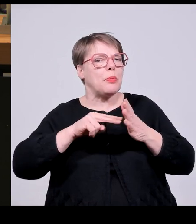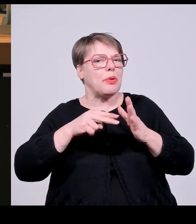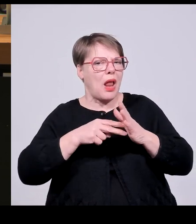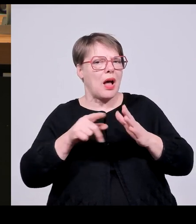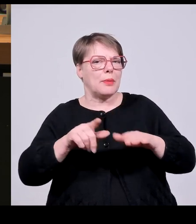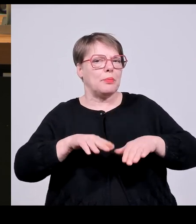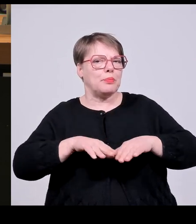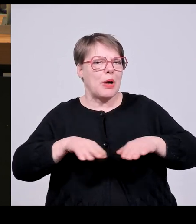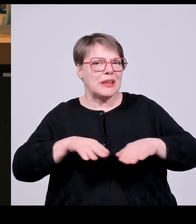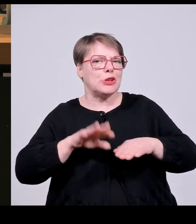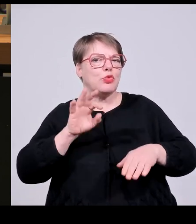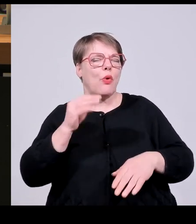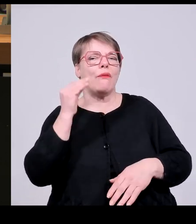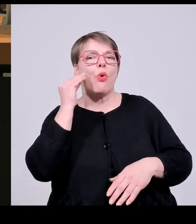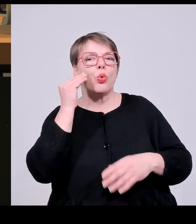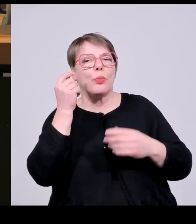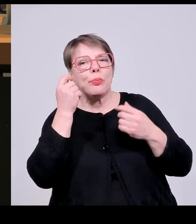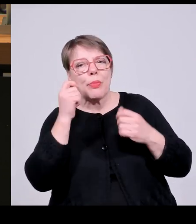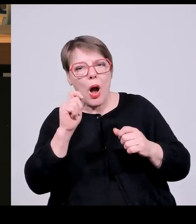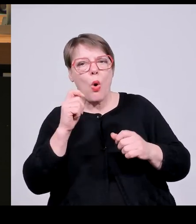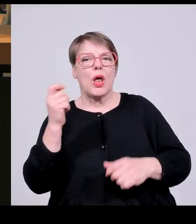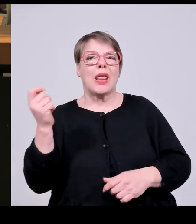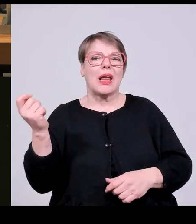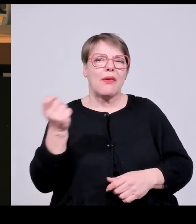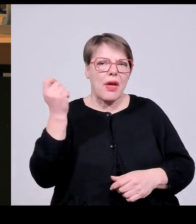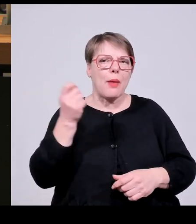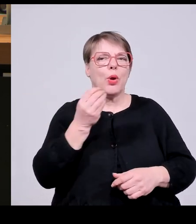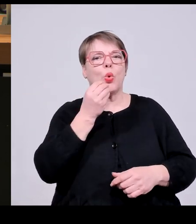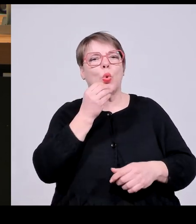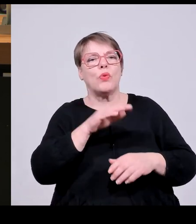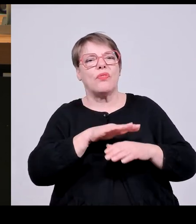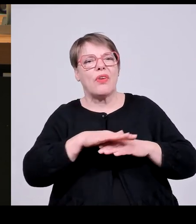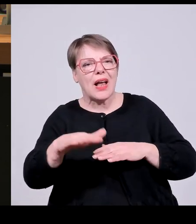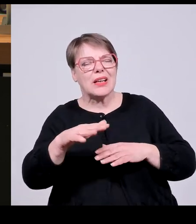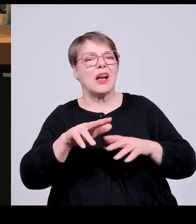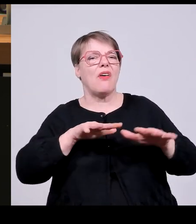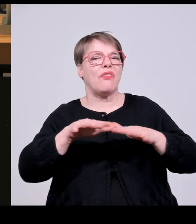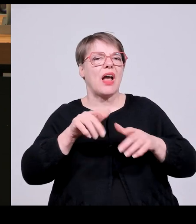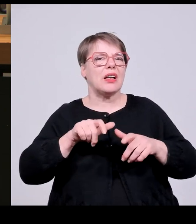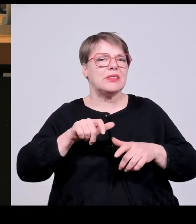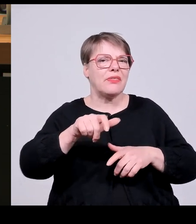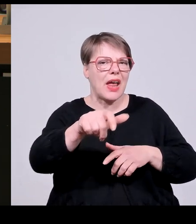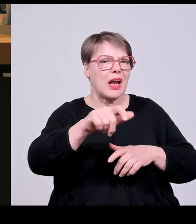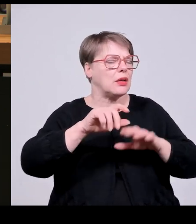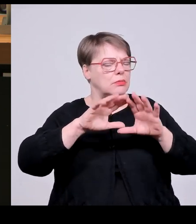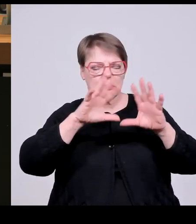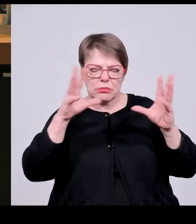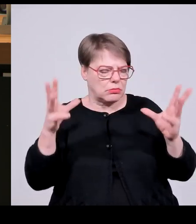die Koalition unterstützt die Aufstellung von Bebauungsplänen als Regelinstrument, um die kooperative